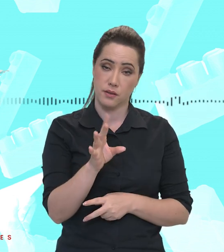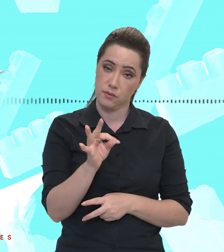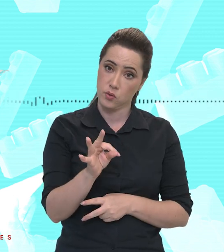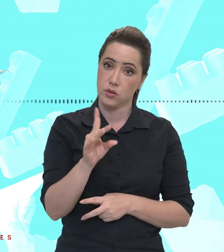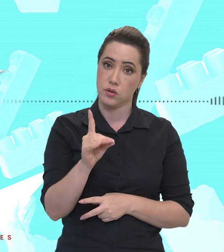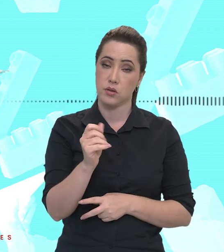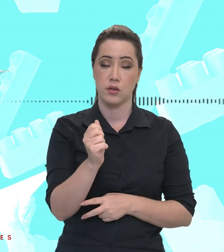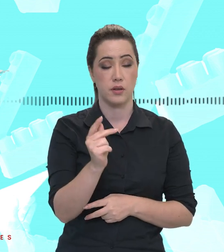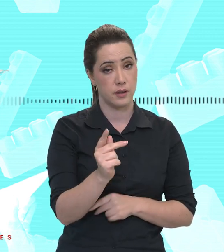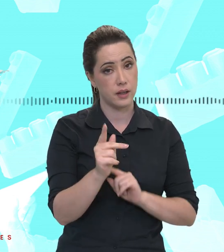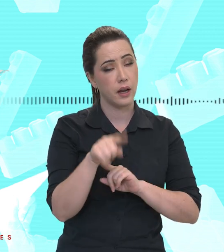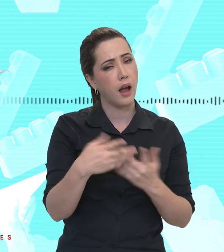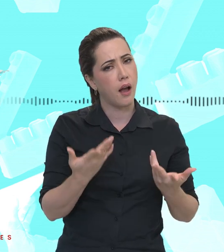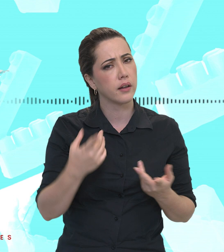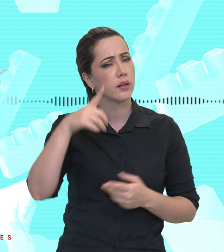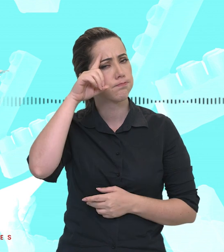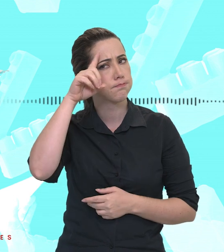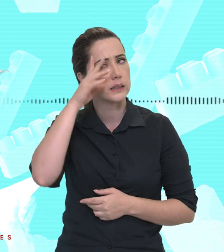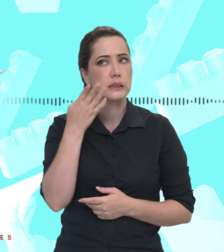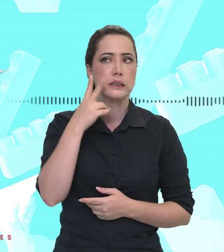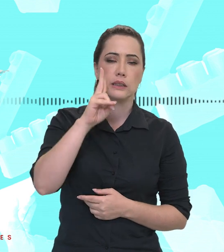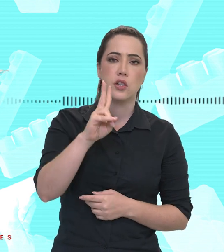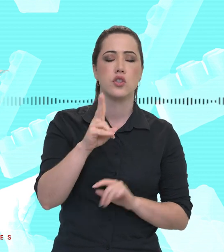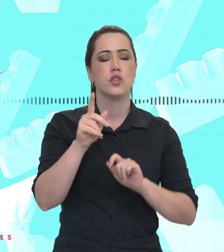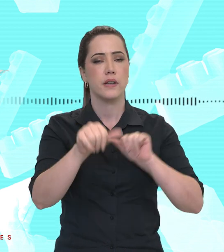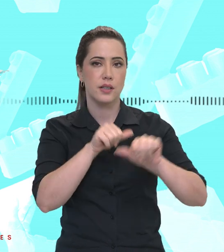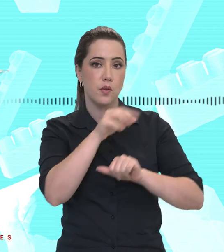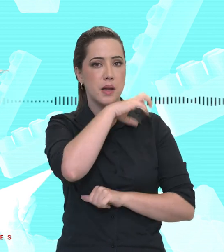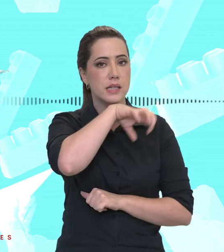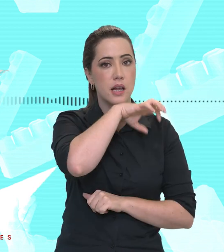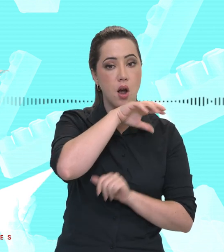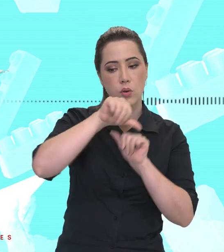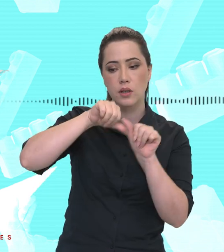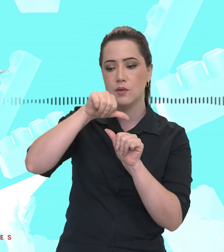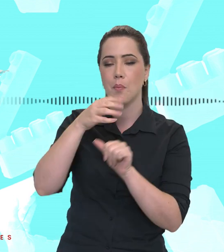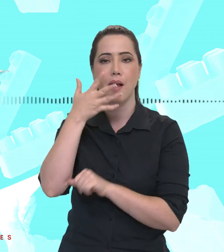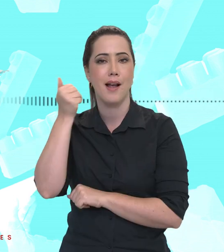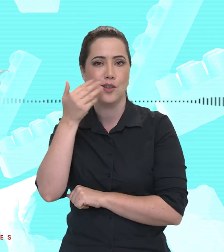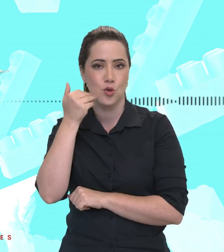de TDAH. Por essa lógica, logo, logo esses leões vão virar gatinhos na mão de Alana.